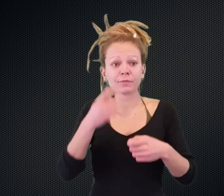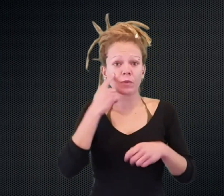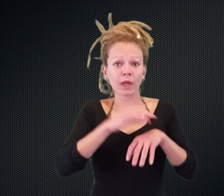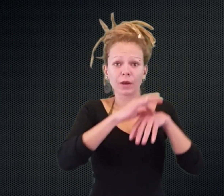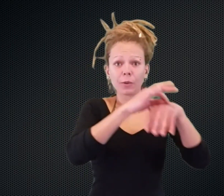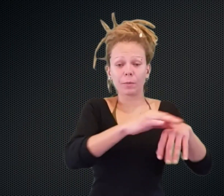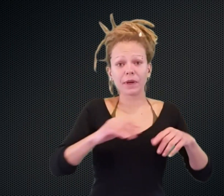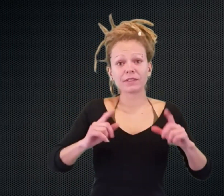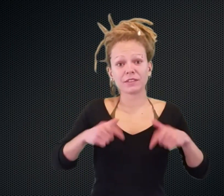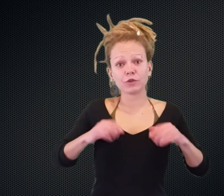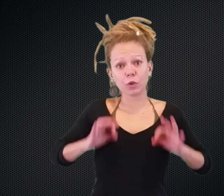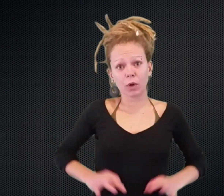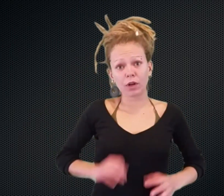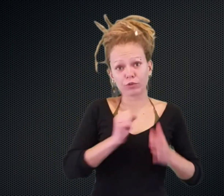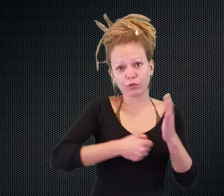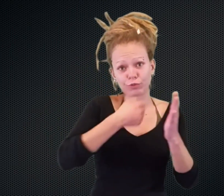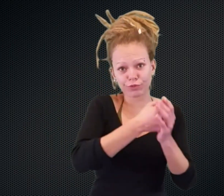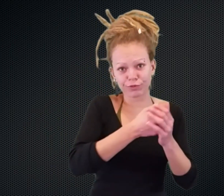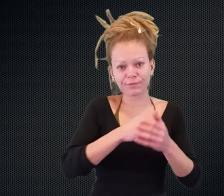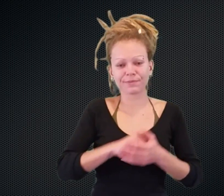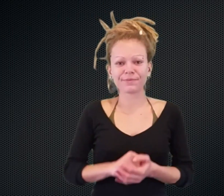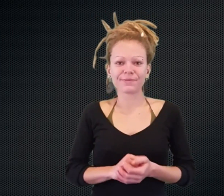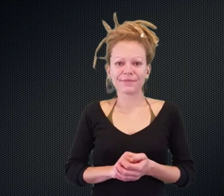en les accompagnant à poursuivrent leur scolarité jusqu'au bout.